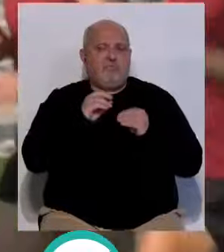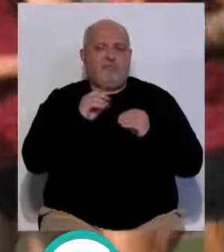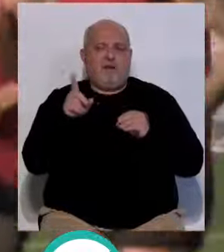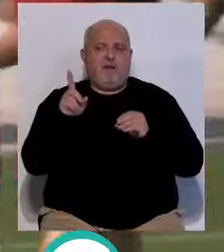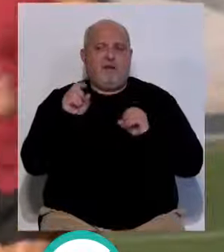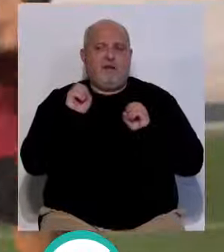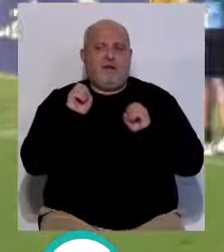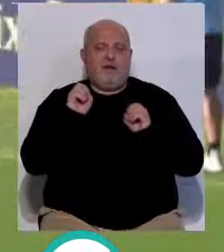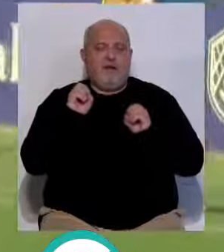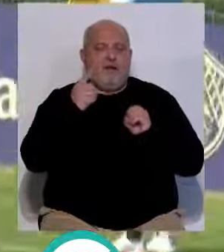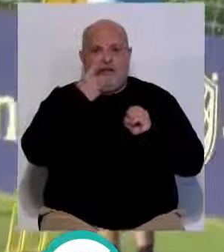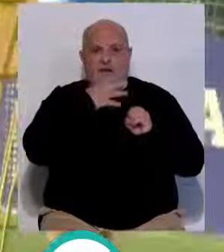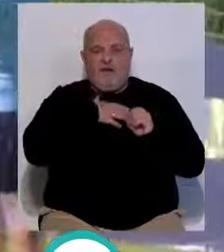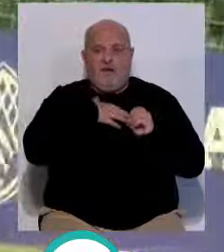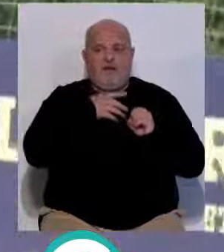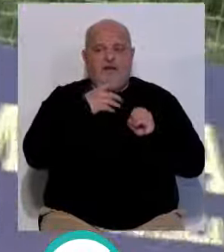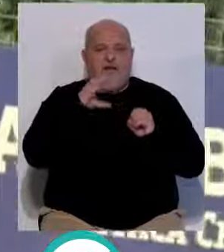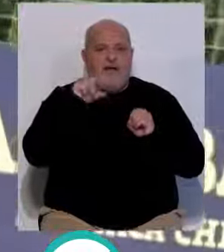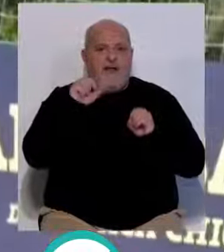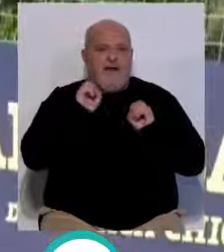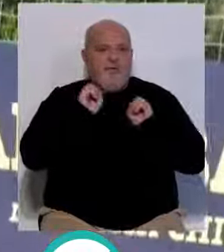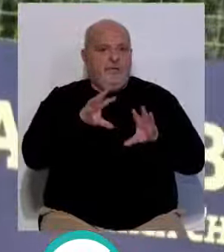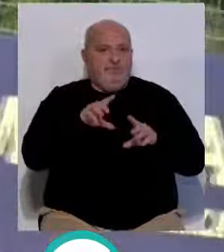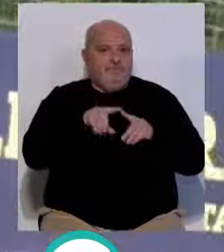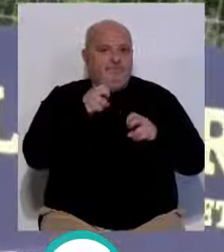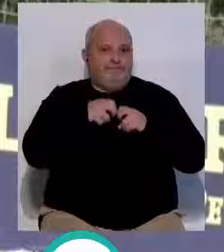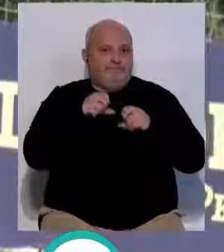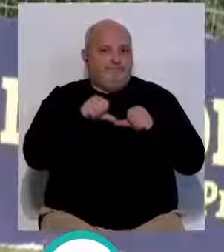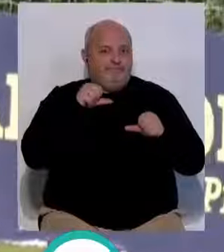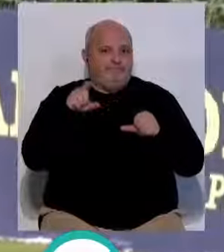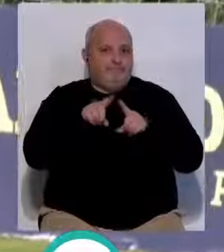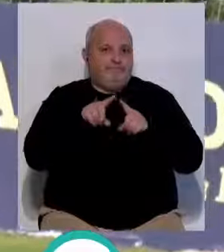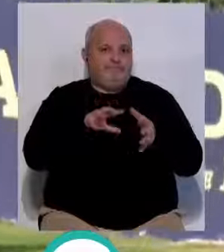suya no el año pasado est altura CA renunció a la suya por la lesión no Tena que ser algo así